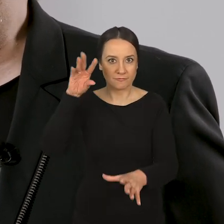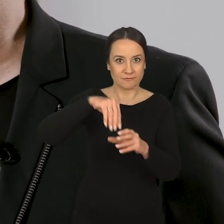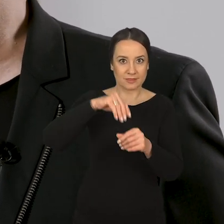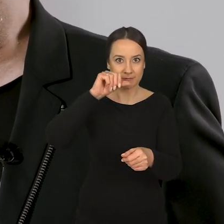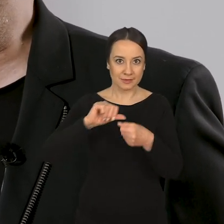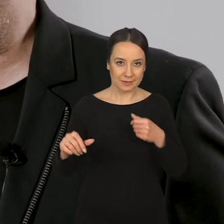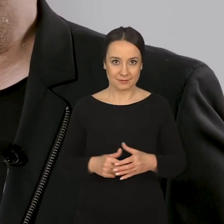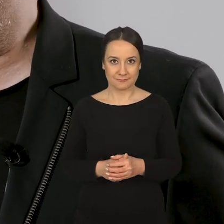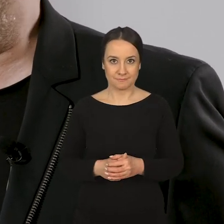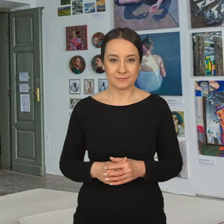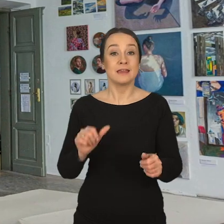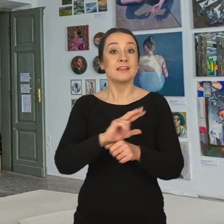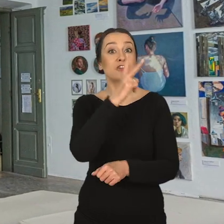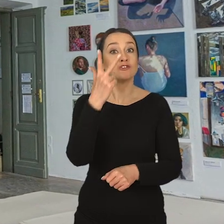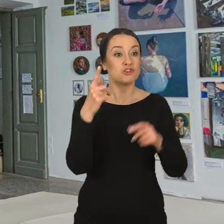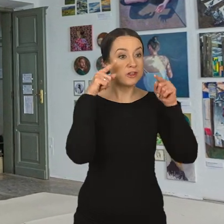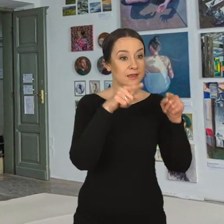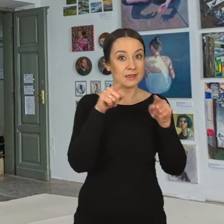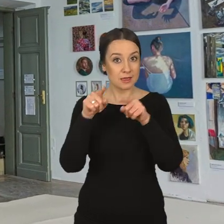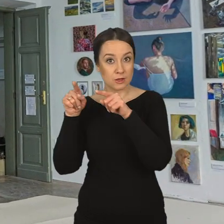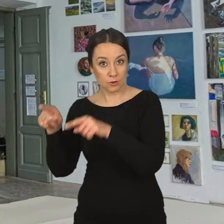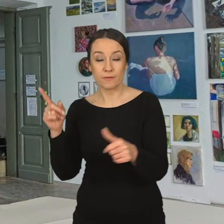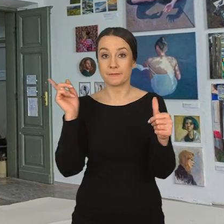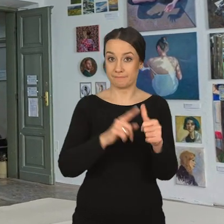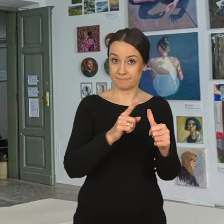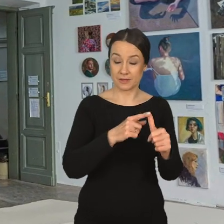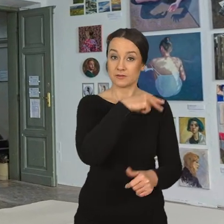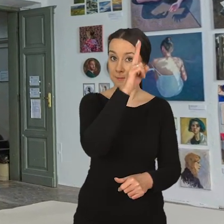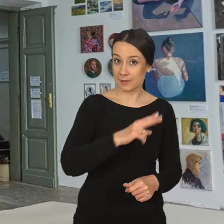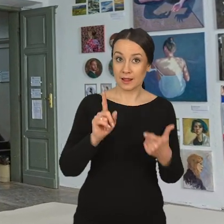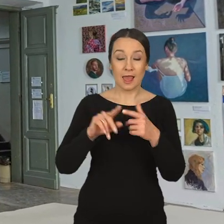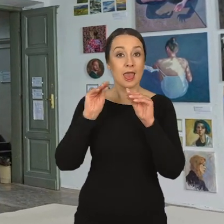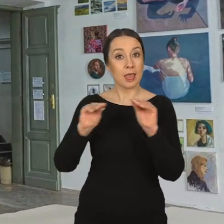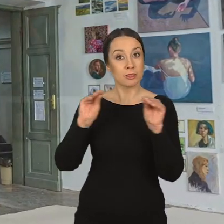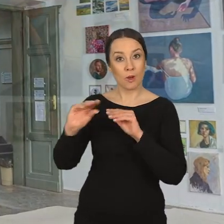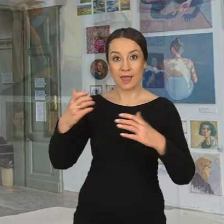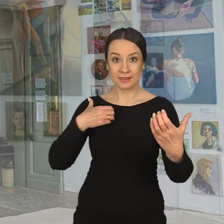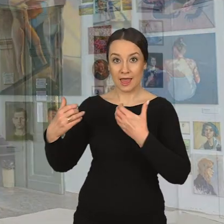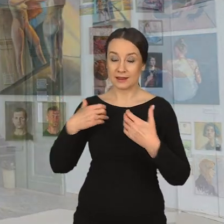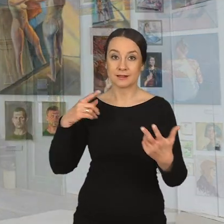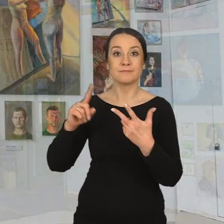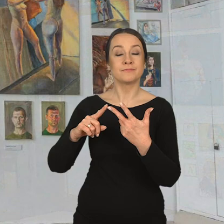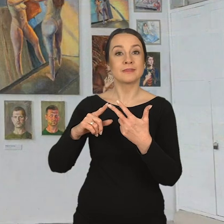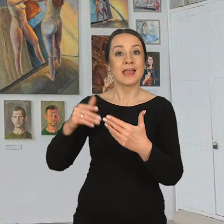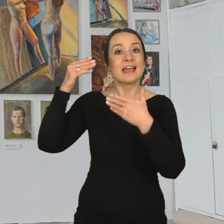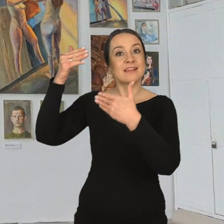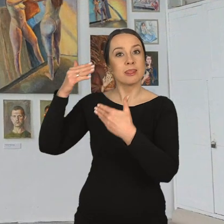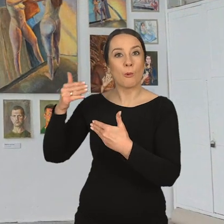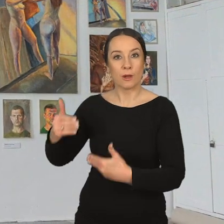składającą się zasadniczo z trzech kierunków. Nadal mówi Witold Stelmachniewicz: To jest kierunek Malarstwo, Edukacja Artystyczna i Scenografia.